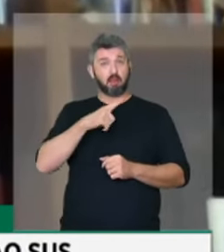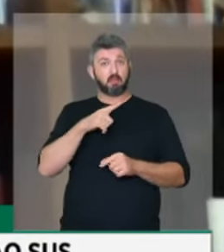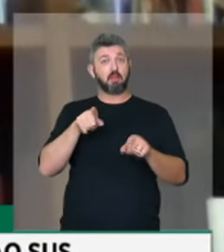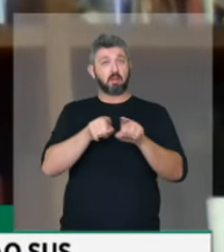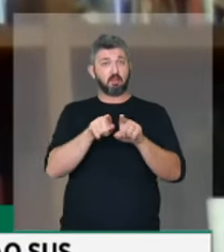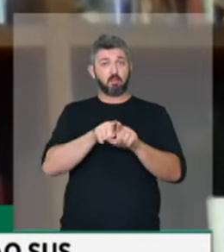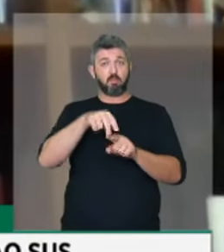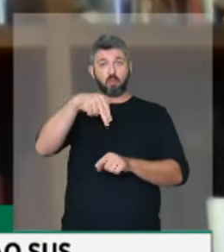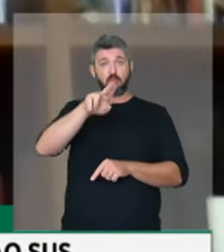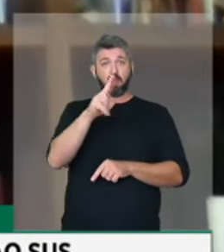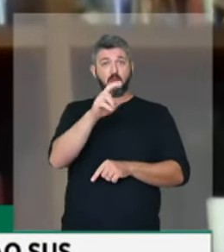SISTEMA PÚBLICO E QUE O PRIMEIRO-MINISTRO FOI ATENDIDO